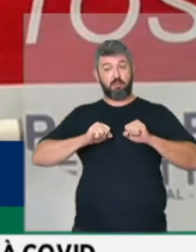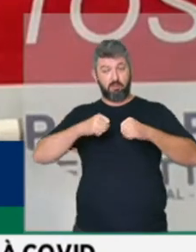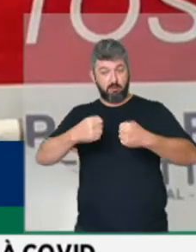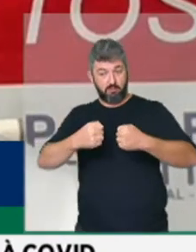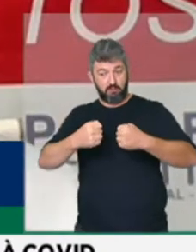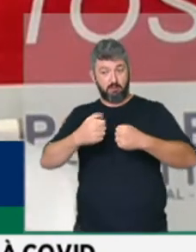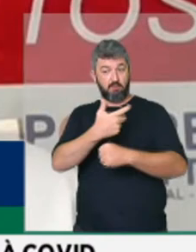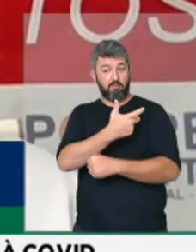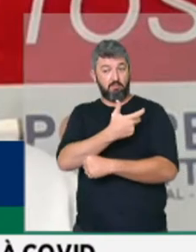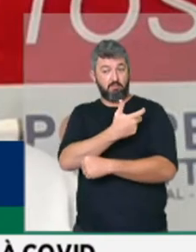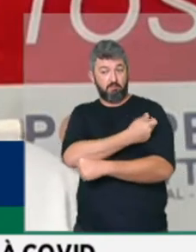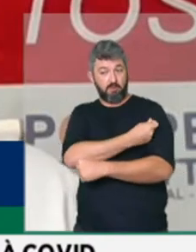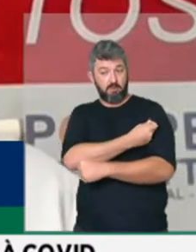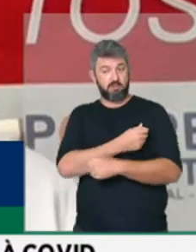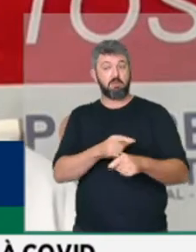EXPOSIÇÃO AO CORONAVÍRUS,